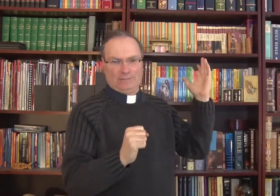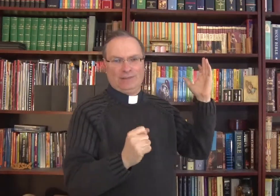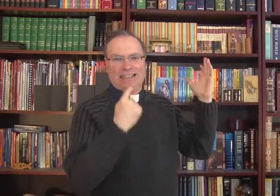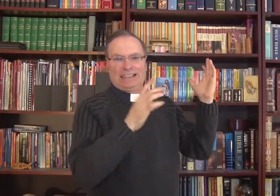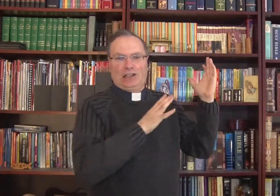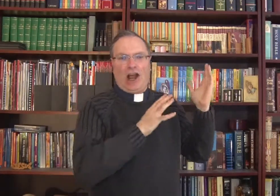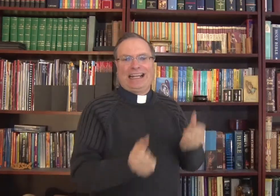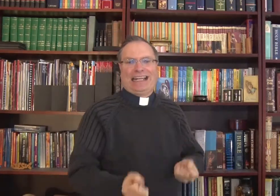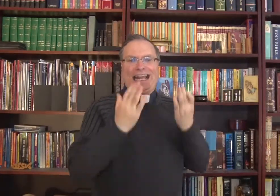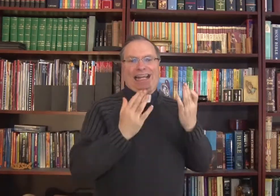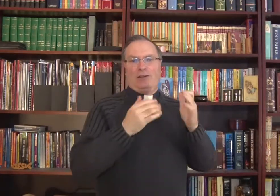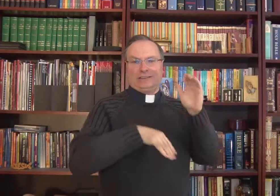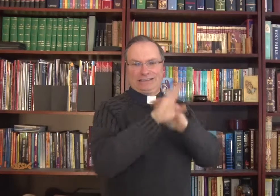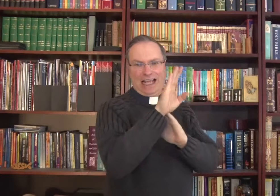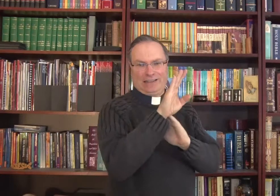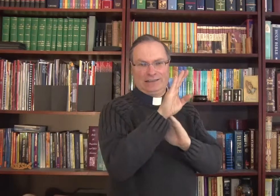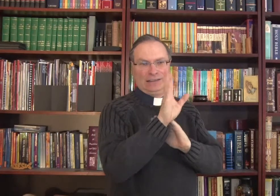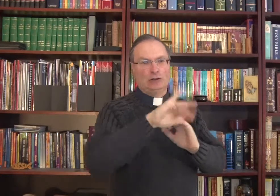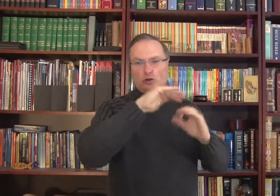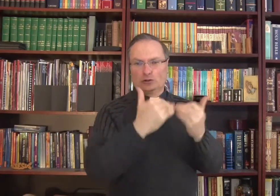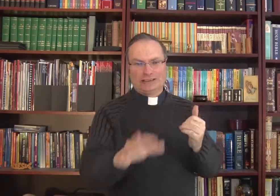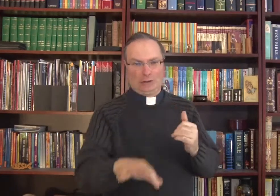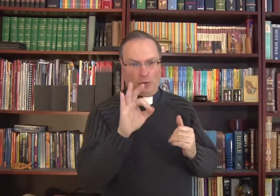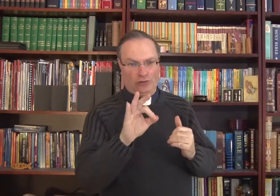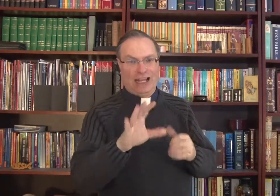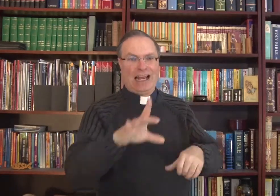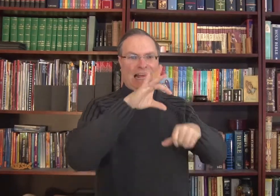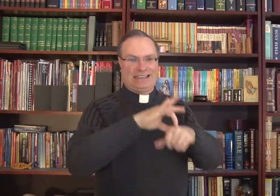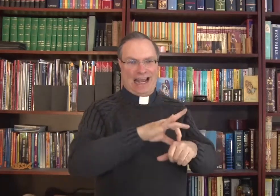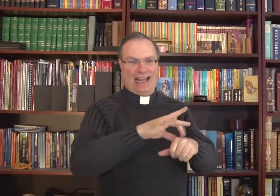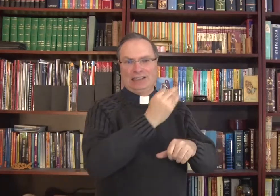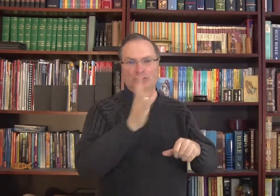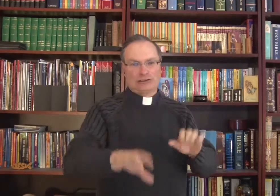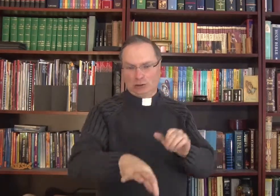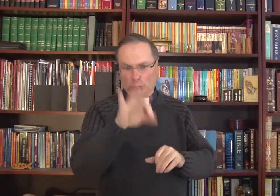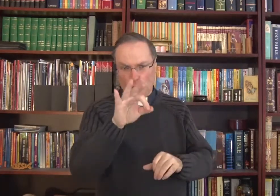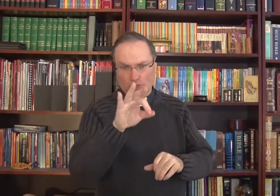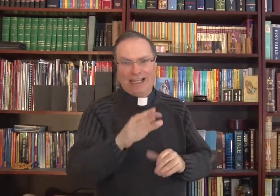qui a créé le ciel et ce qui s'y trouve, la terre et ce qui s'y trouve